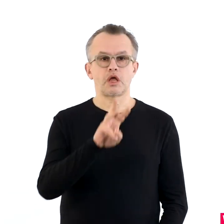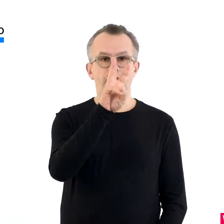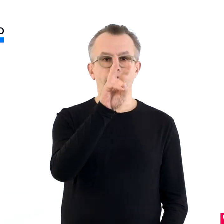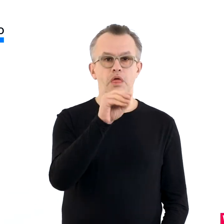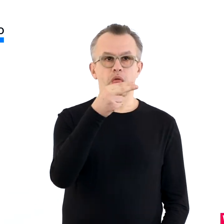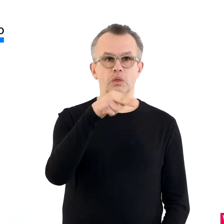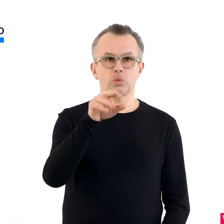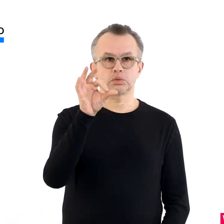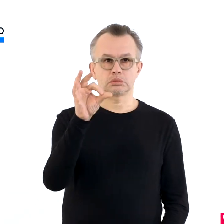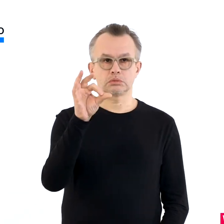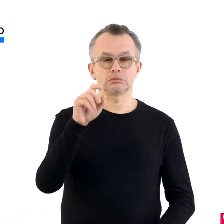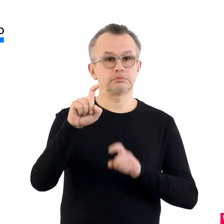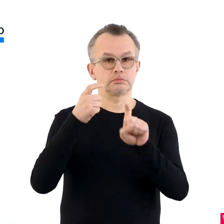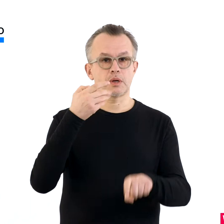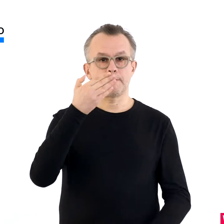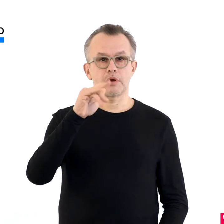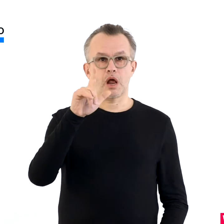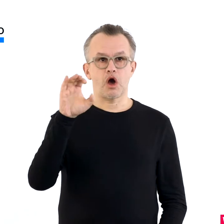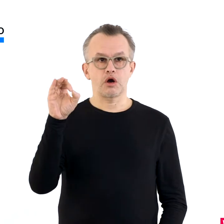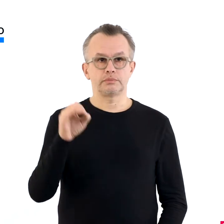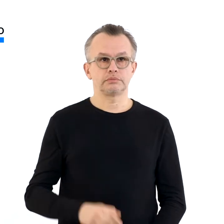Wenus z Milo